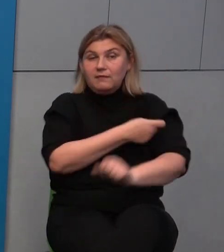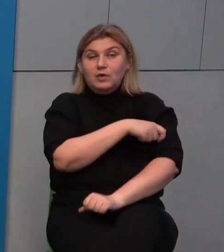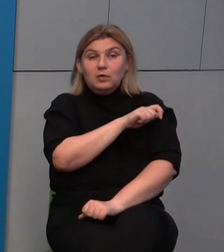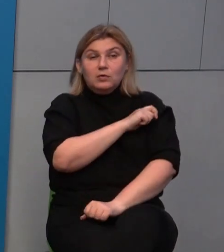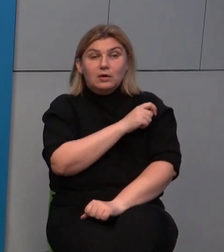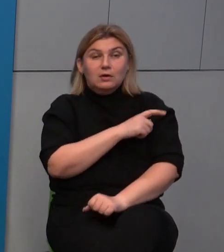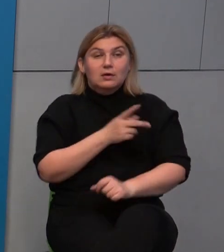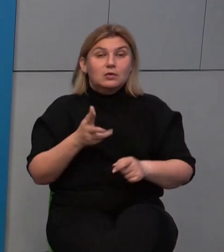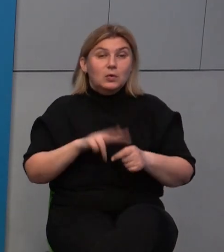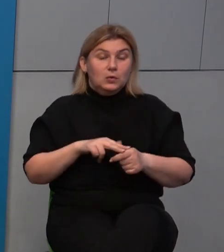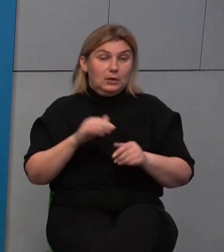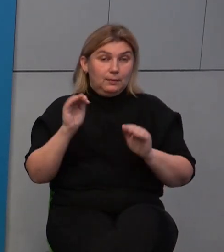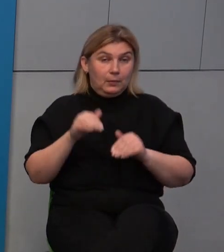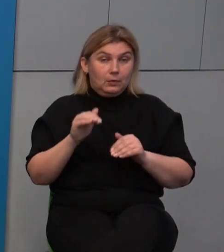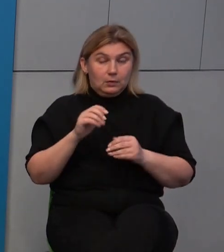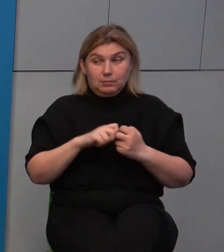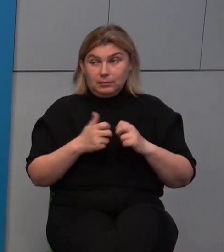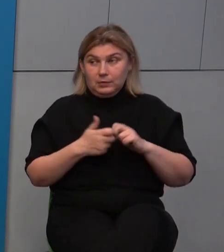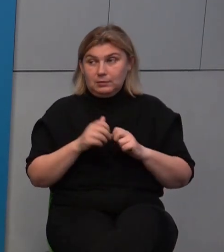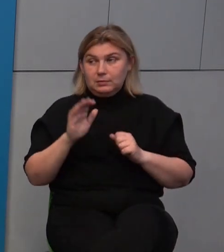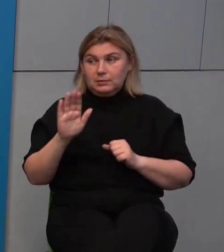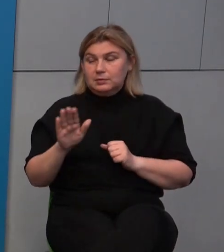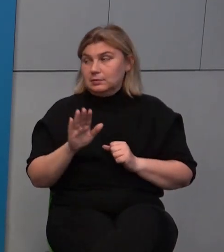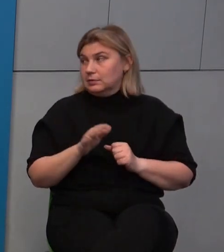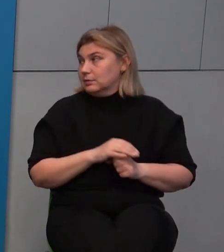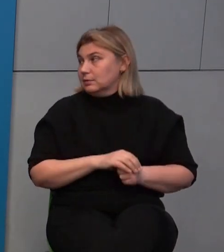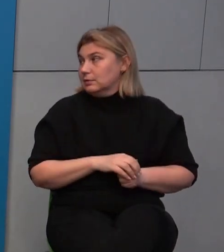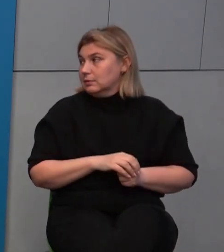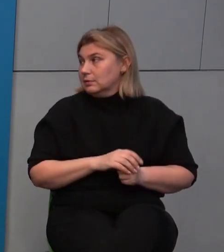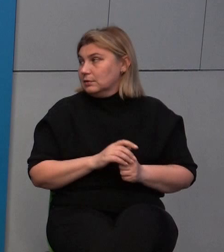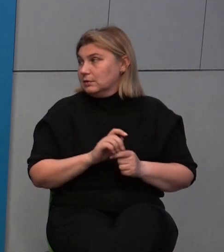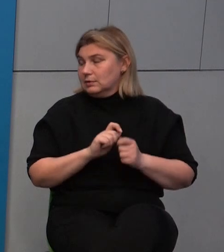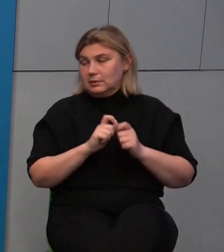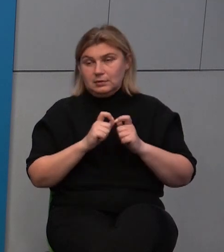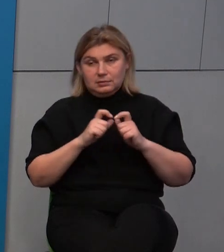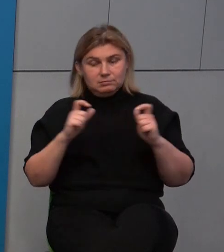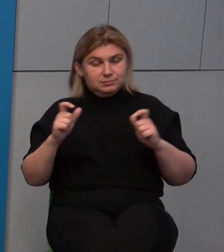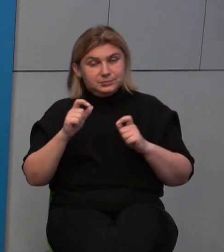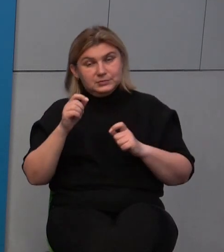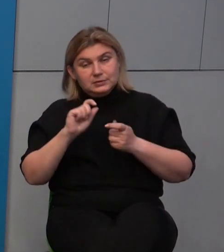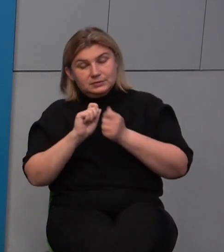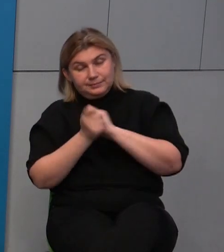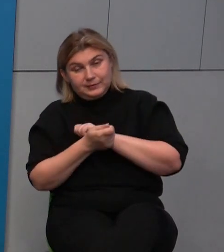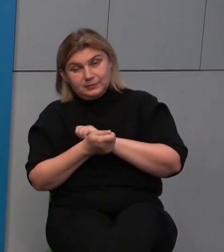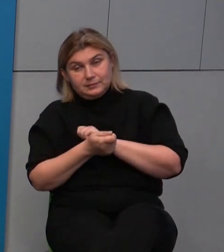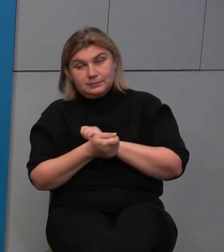mogli, żeby po prostu tu łacina, tutaj przekręcona sentencja, tam cytat